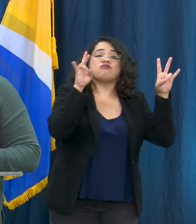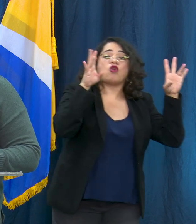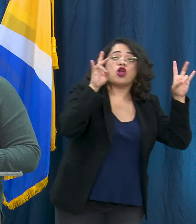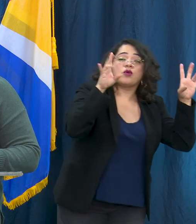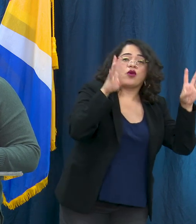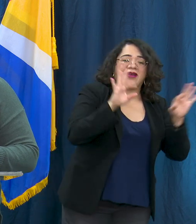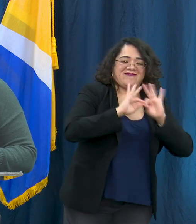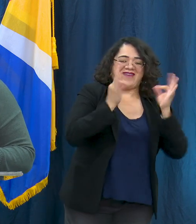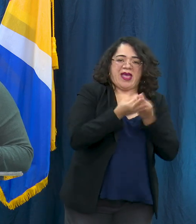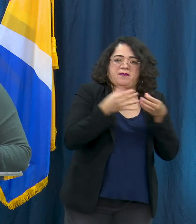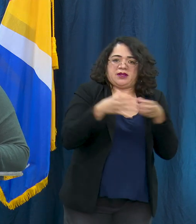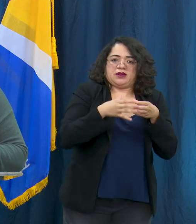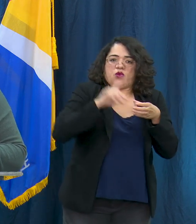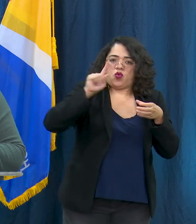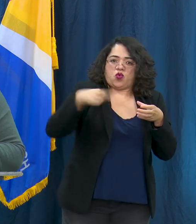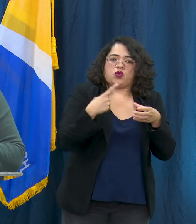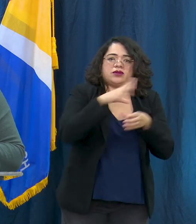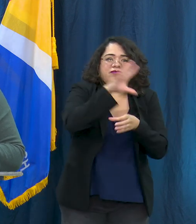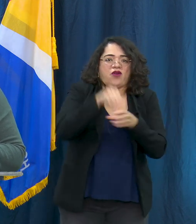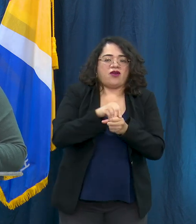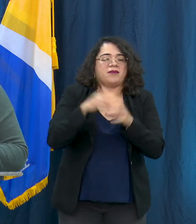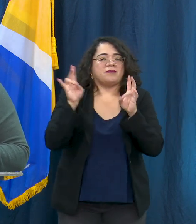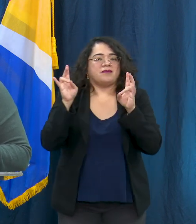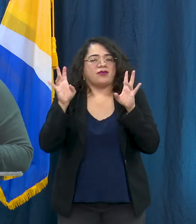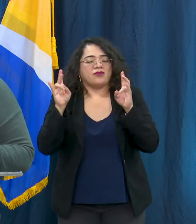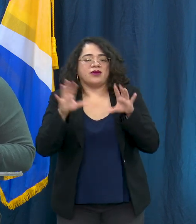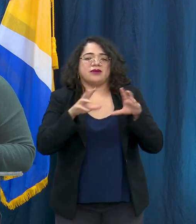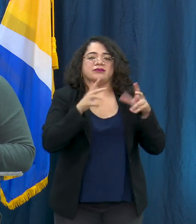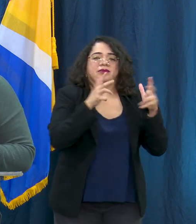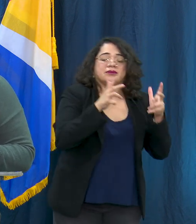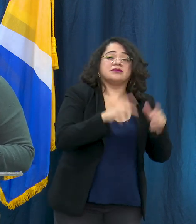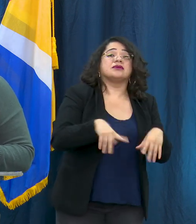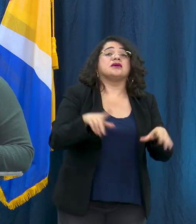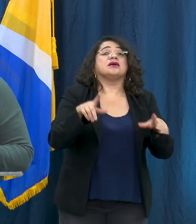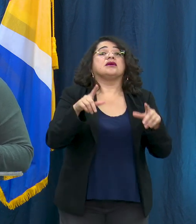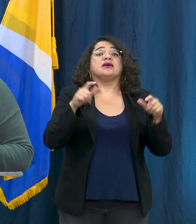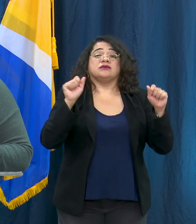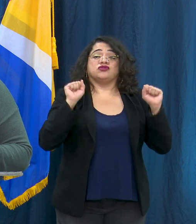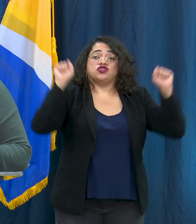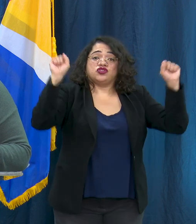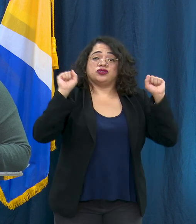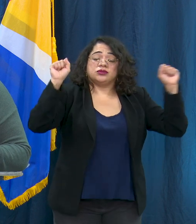empresas que pueden abrir son him na ciose instalaciones de lugar es para